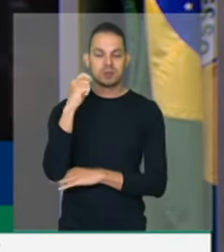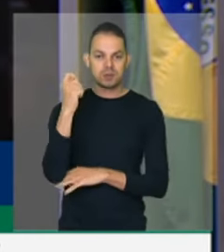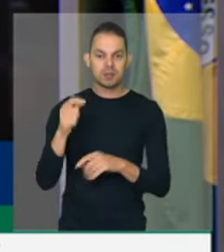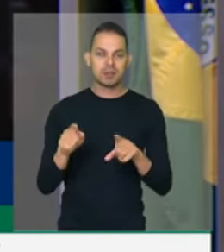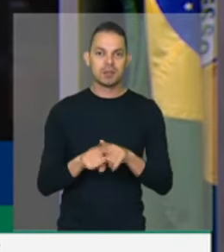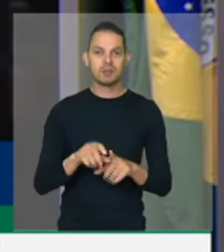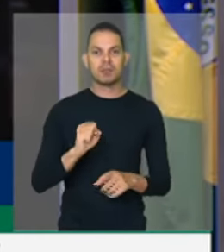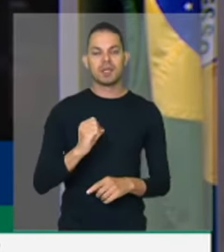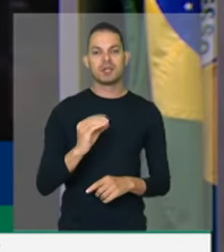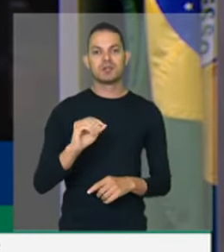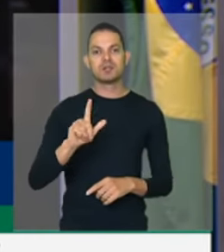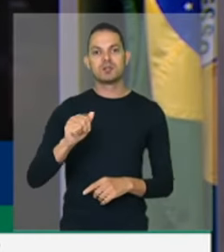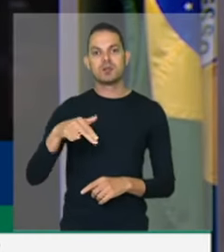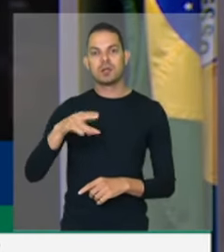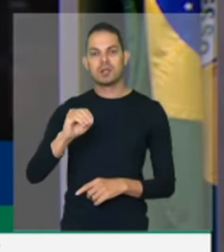OU CONTRATAÇÃO DE BENS, SERVIÇOS, INCLUSIVE DE